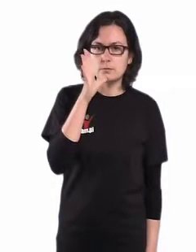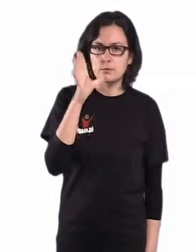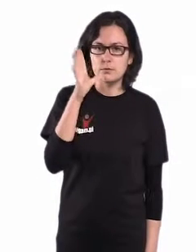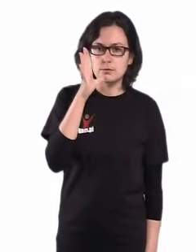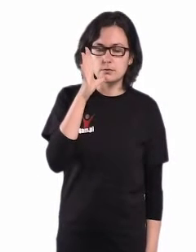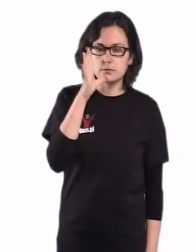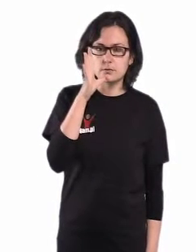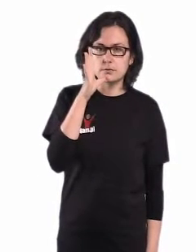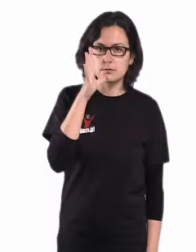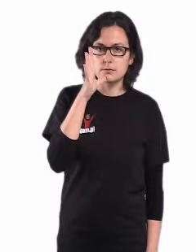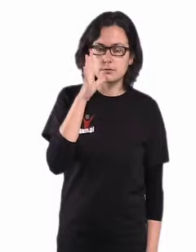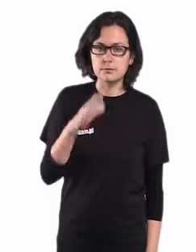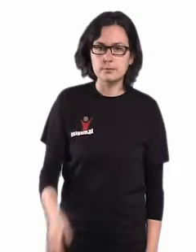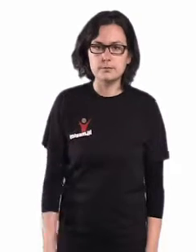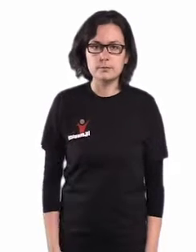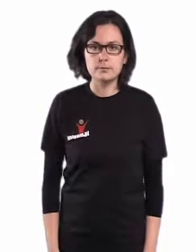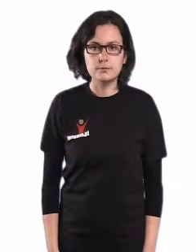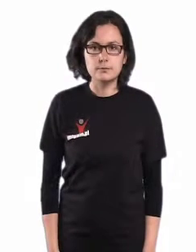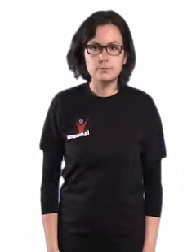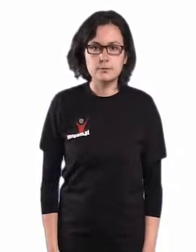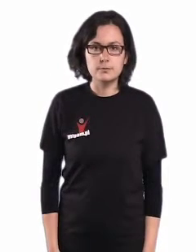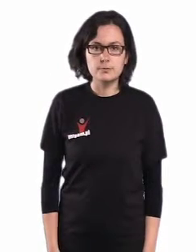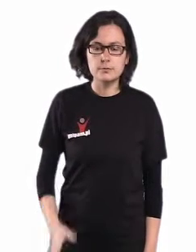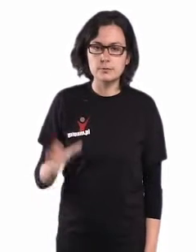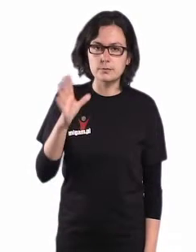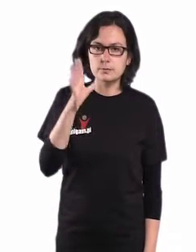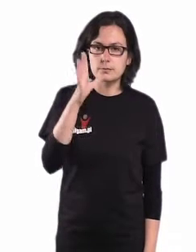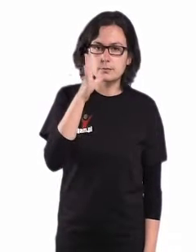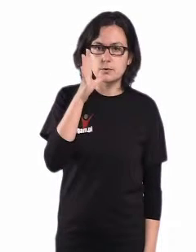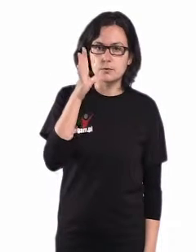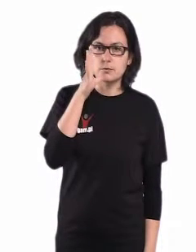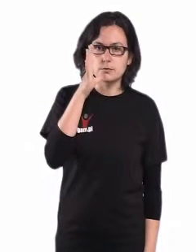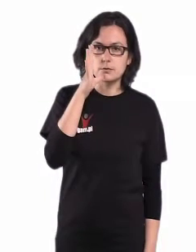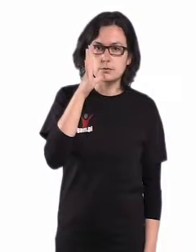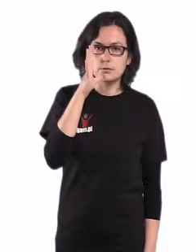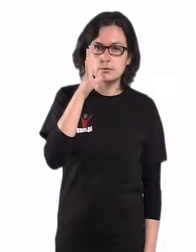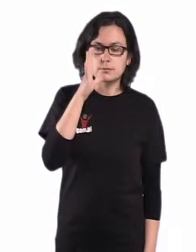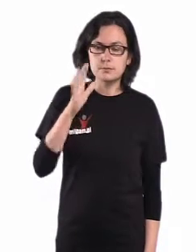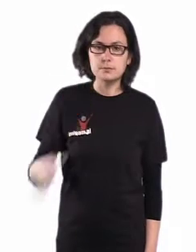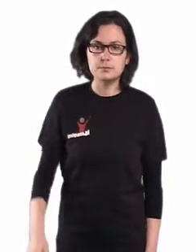1: Mother / Mom